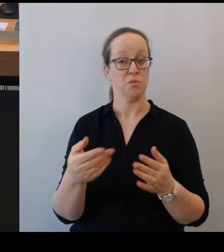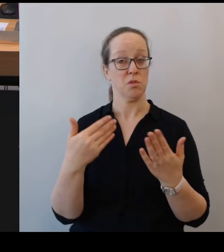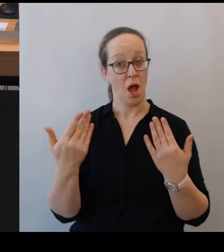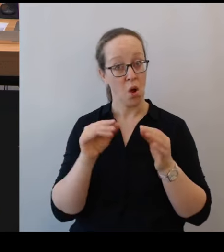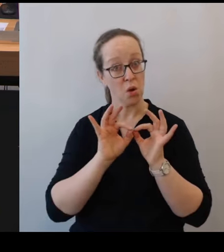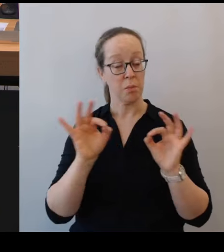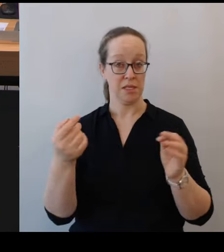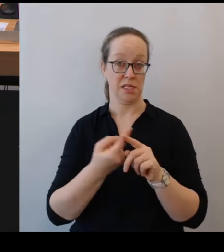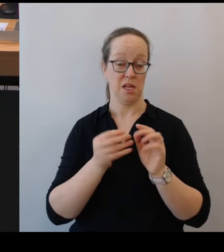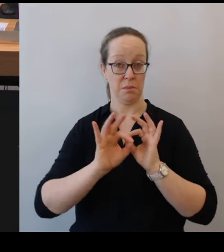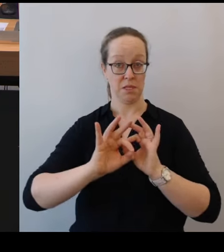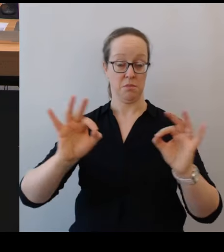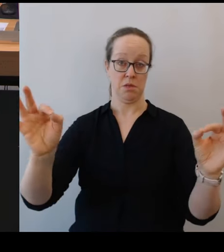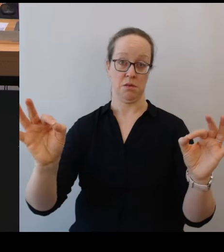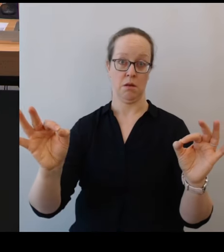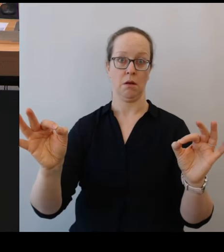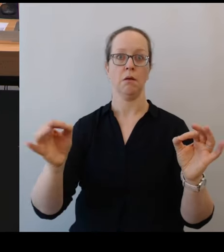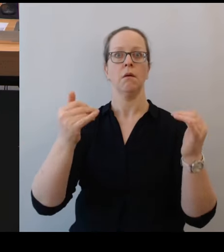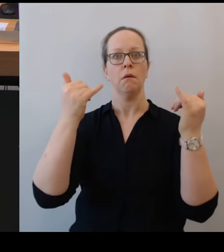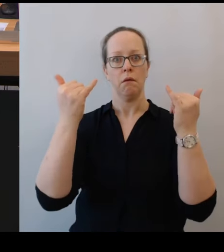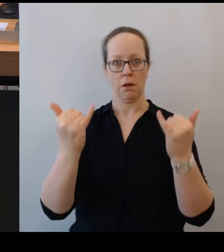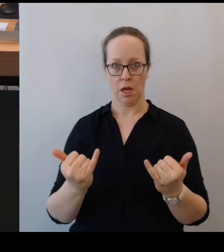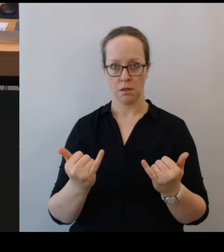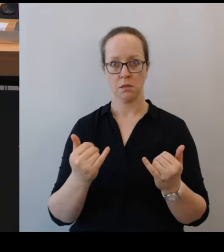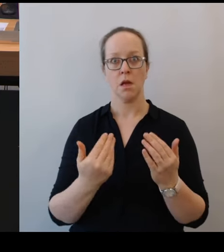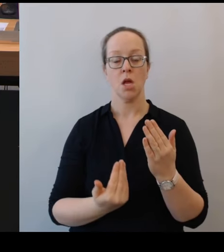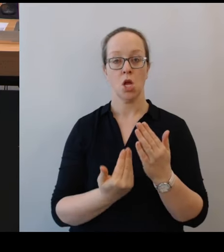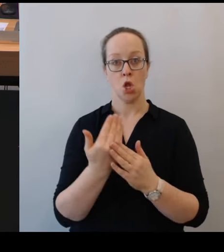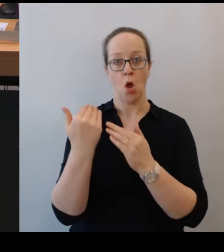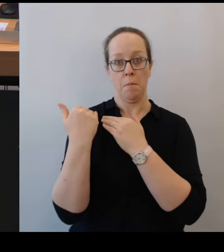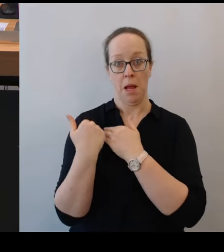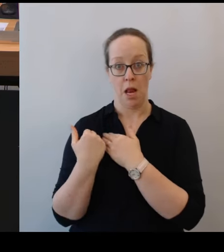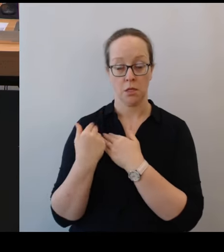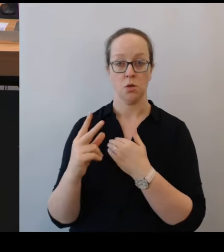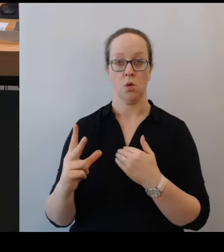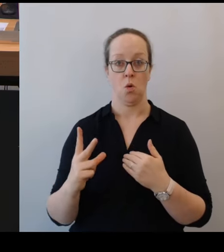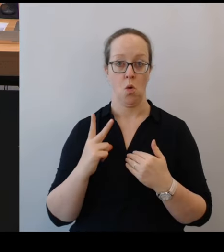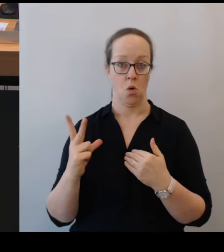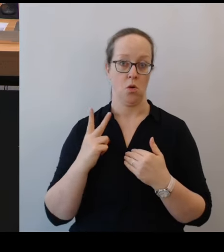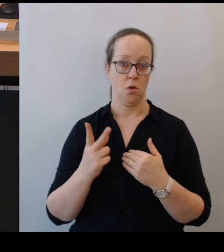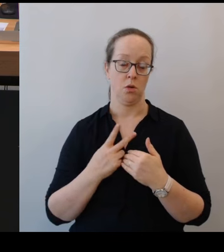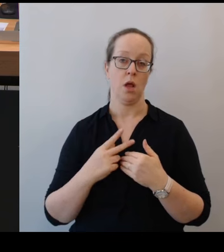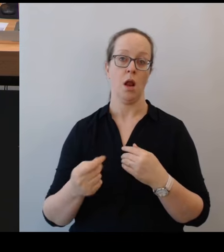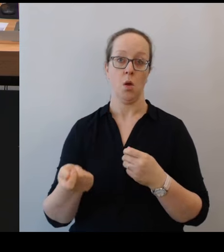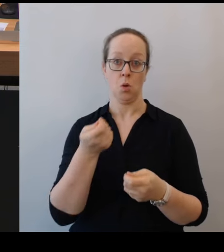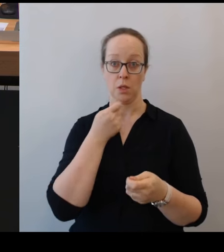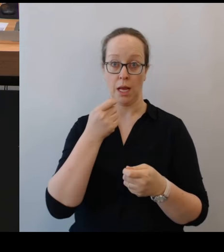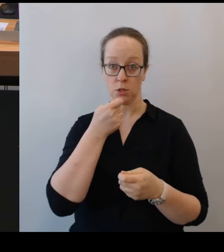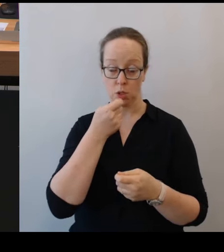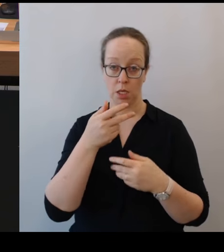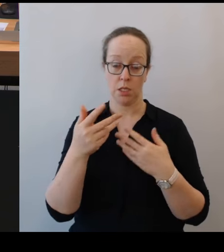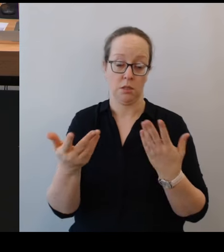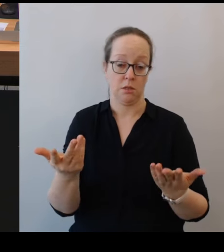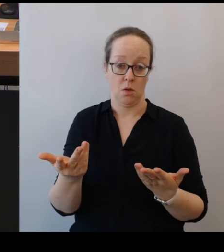Belastungen der Hotels und ihrer Gaststätten nachzudenken, mahnte der Deutsche Hotel- und Gaststättenverband Dehoga 2022.